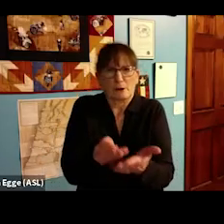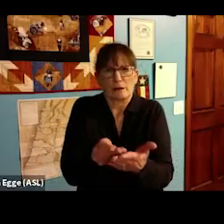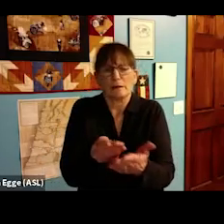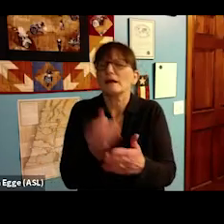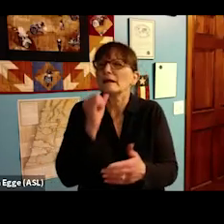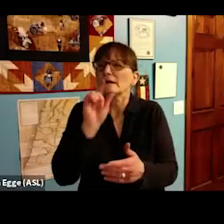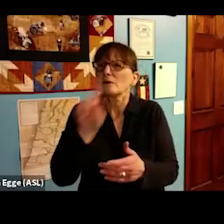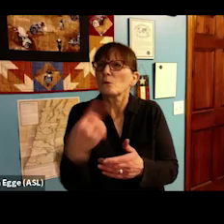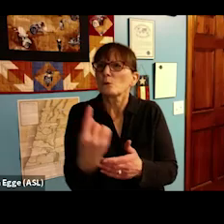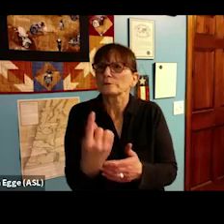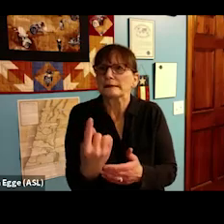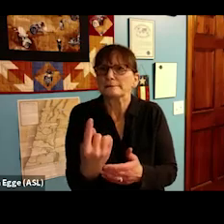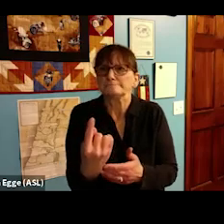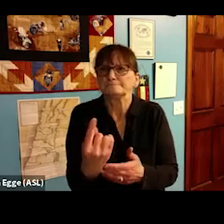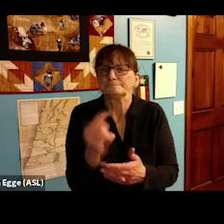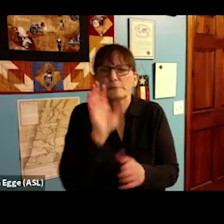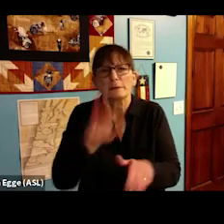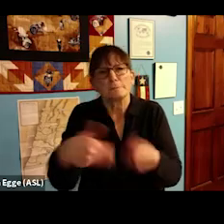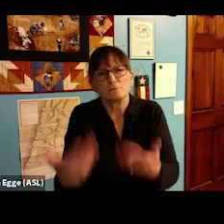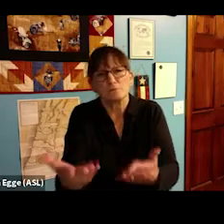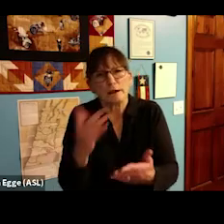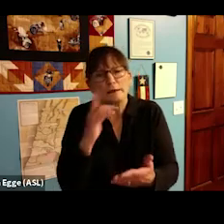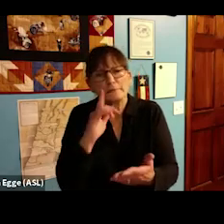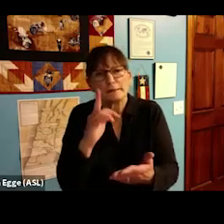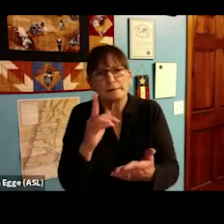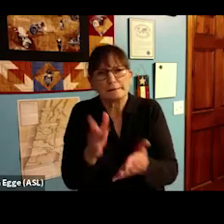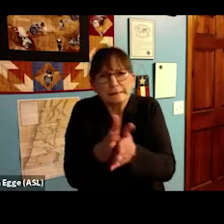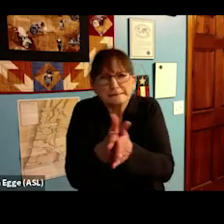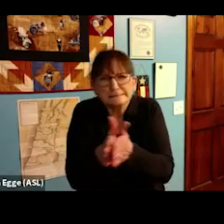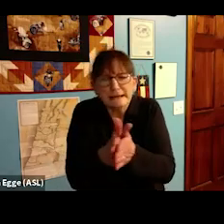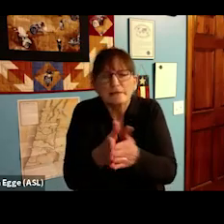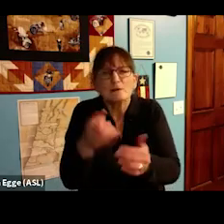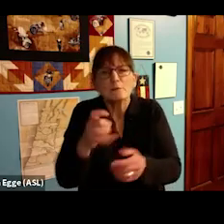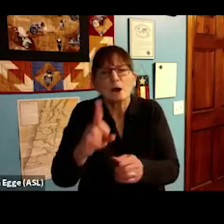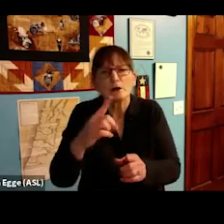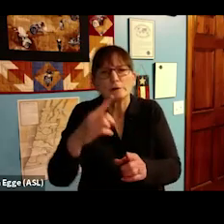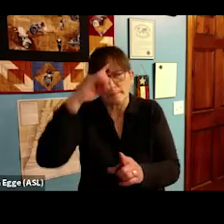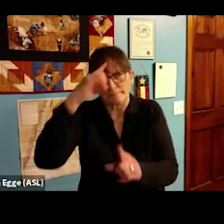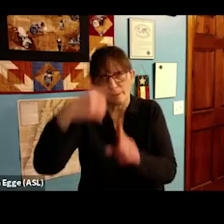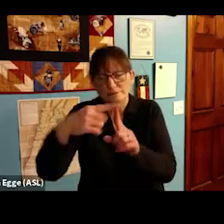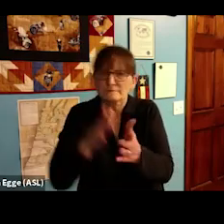Muy bien. Registros Electrónicos Express, a menudo escucharán esto referido como ERE.